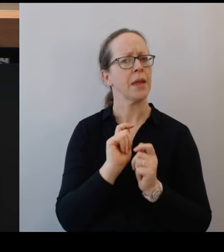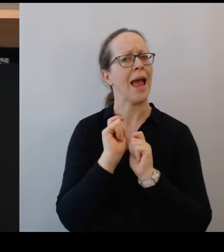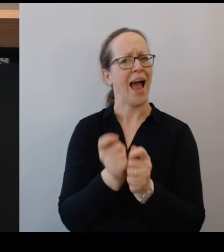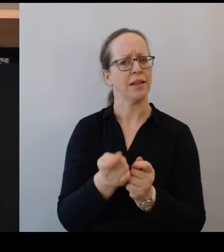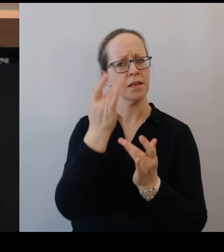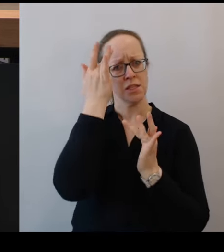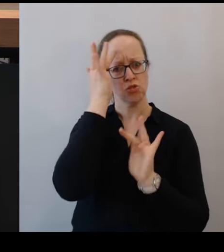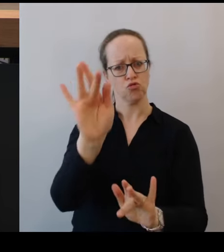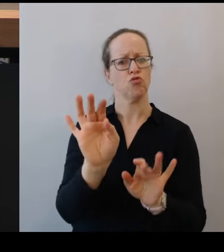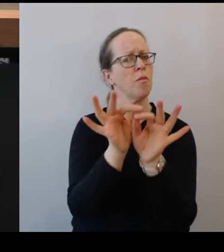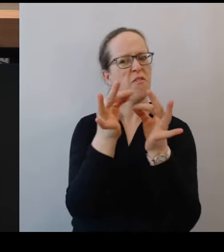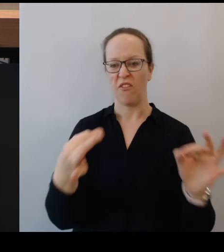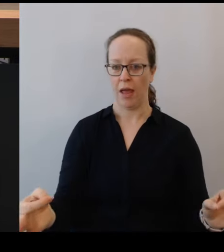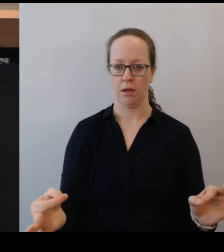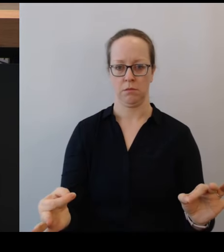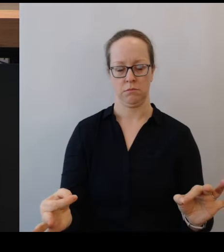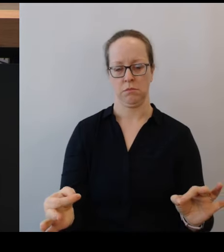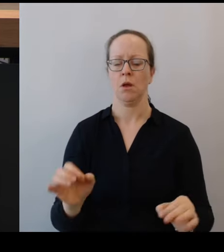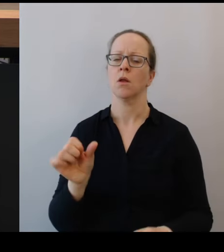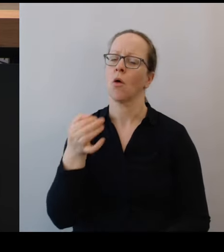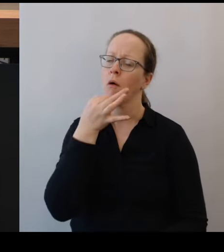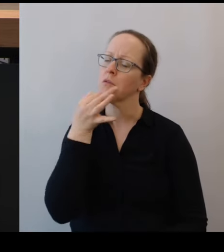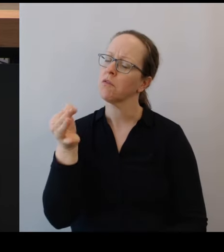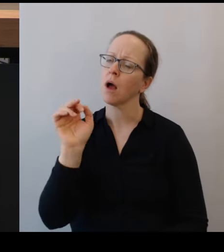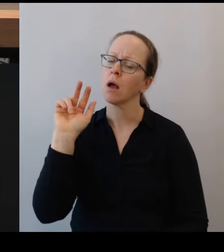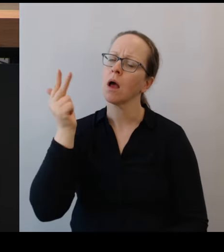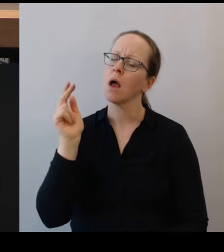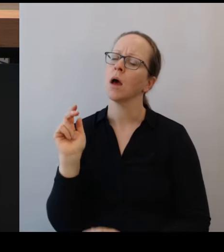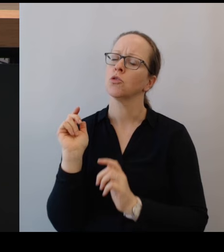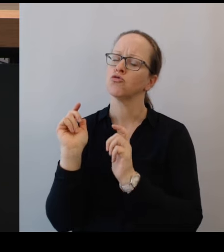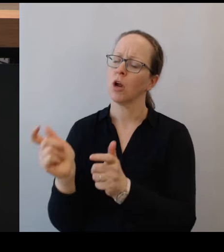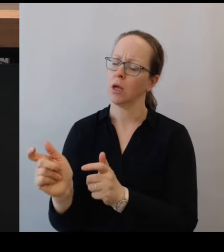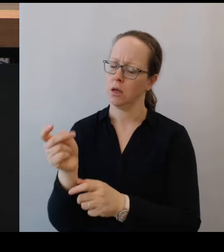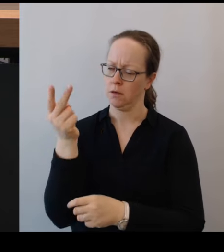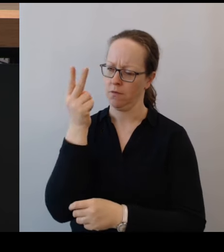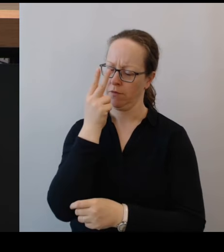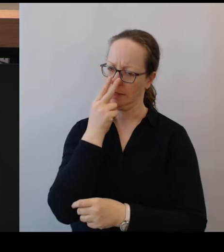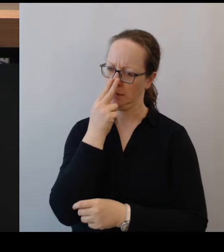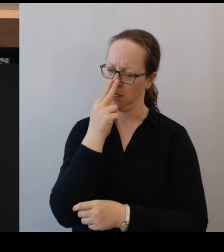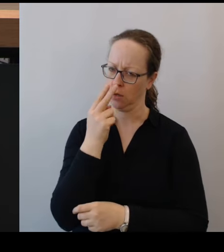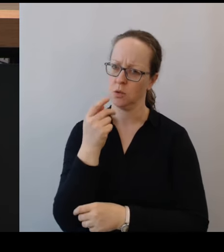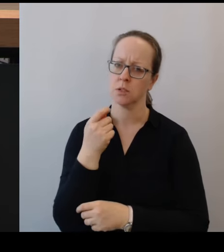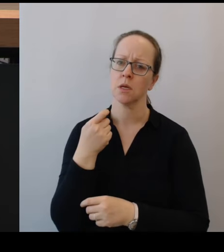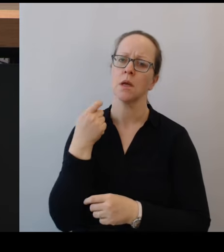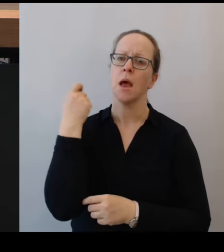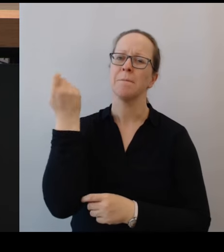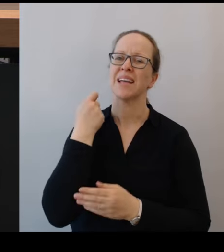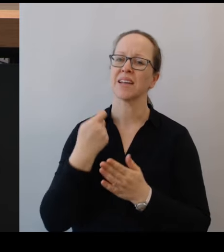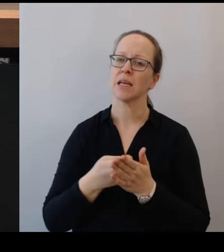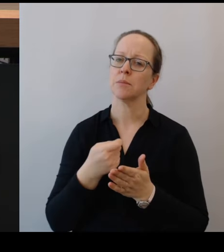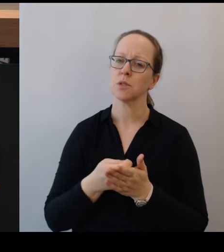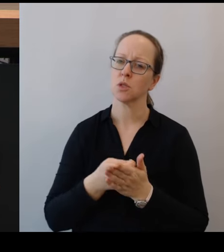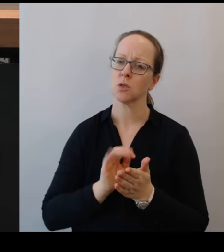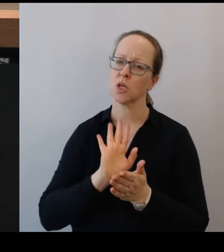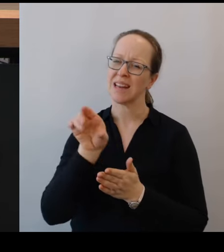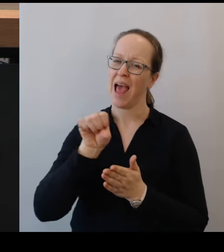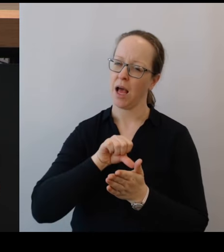was haben Betriebskosten Nachzahlungen mit der Indexmiete zu tun? Was hat die Milliardensteuer